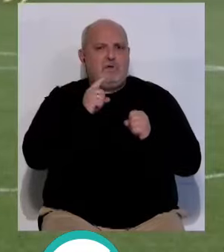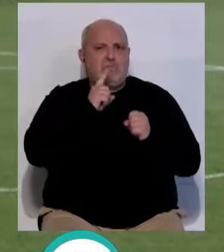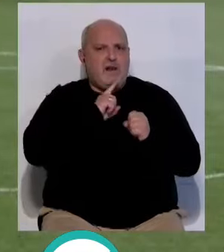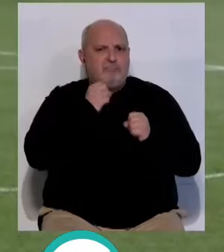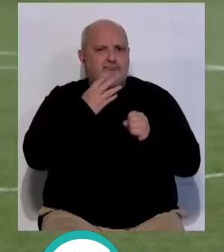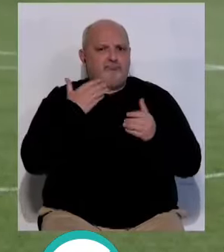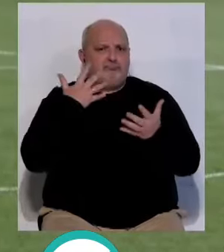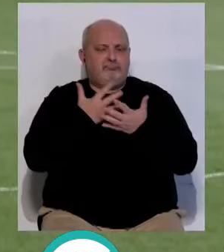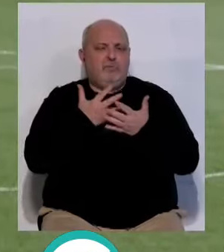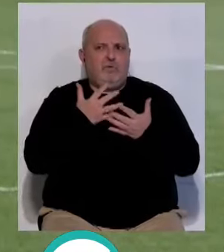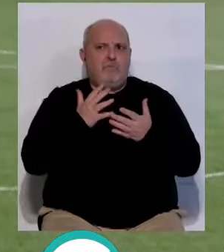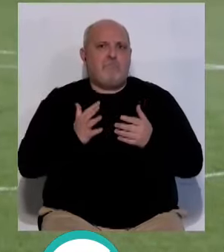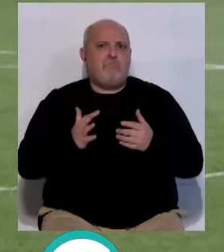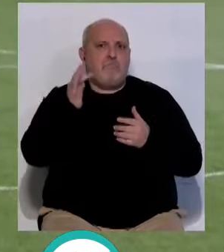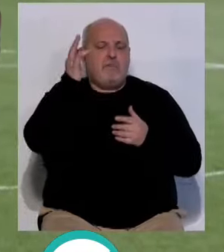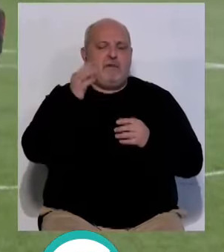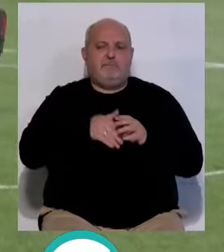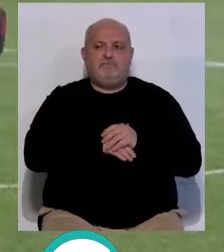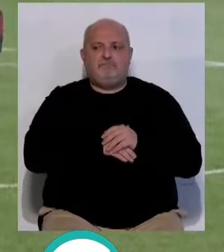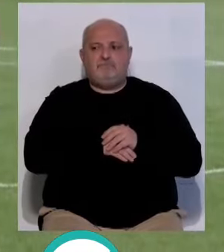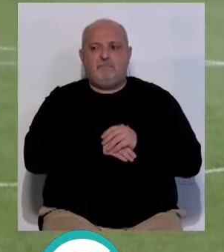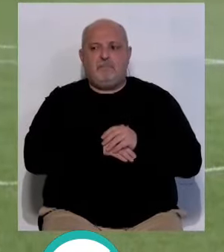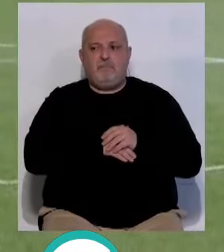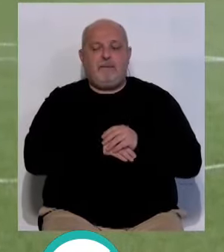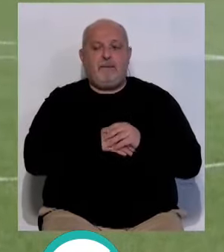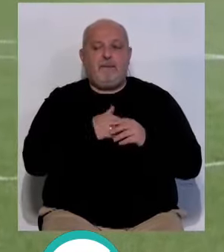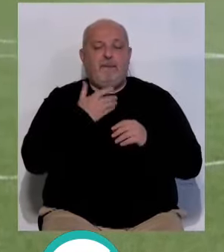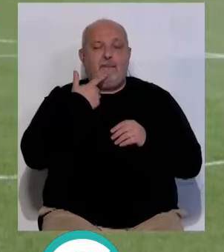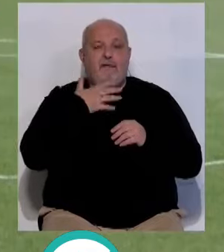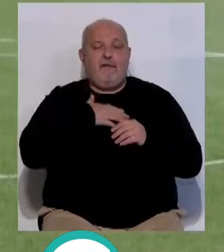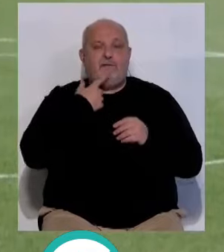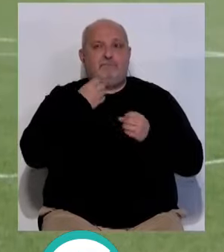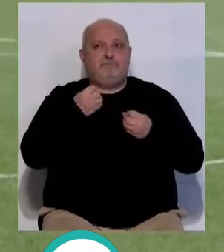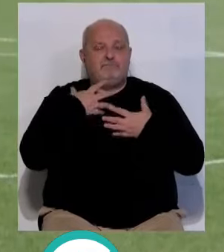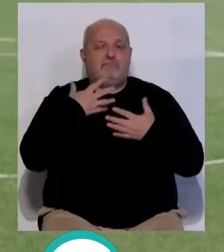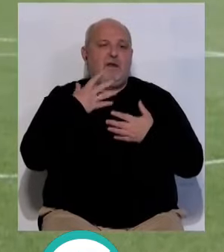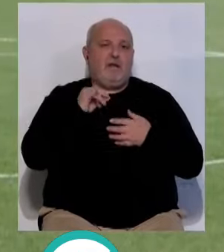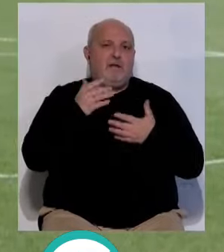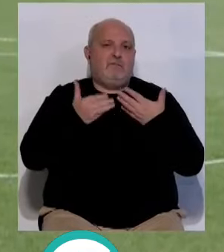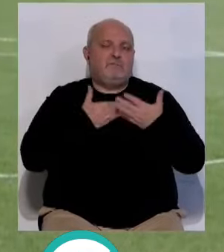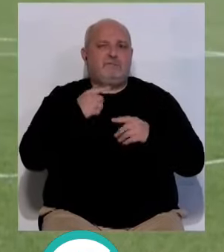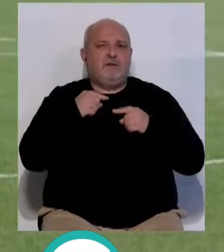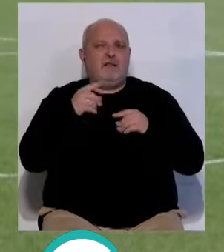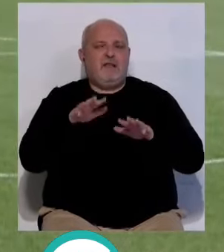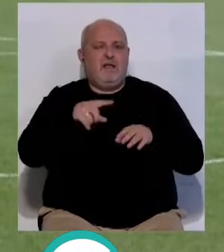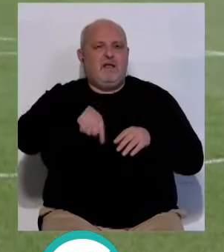y el equipo ha dado un Plus ha dado un impulso Pero es que yo creo por más que perdone Álvaro que me digan sí que diga entrenador Pero los que están aquí son los que tienen que sacarte las